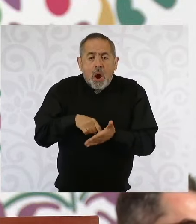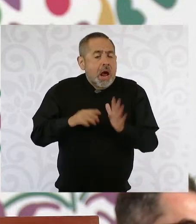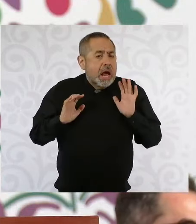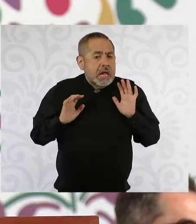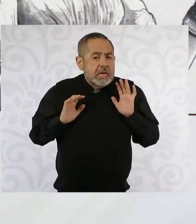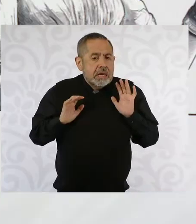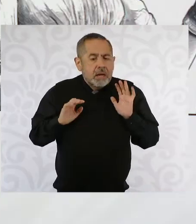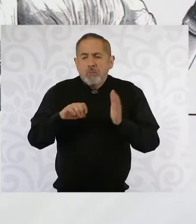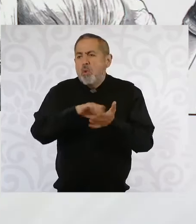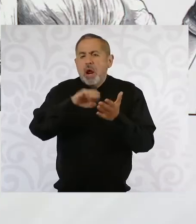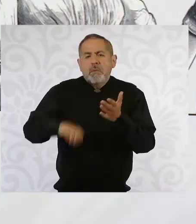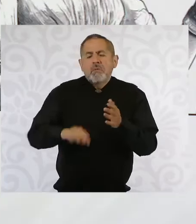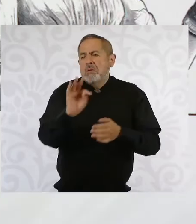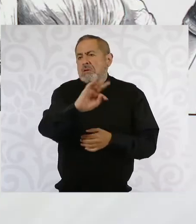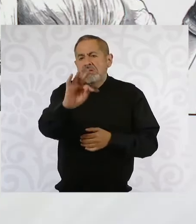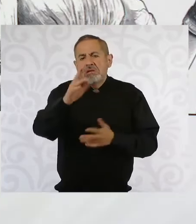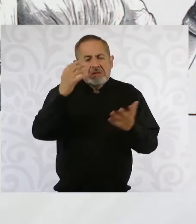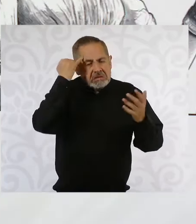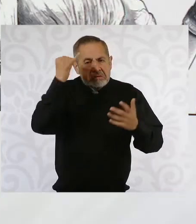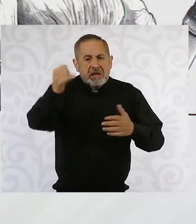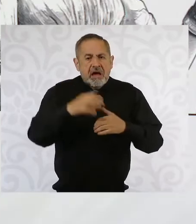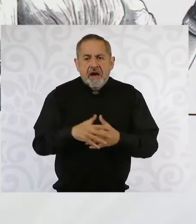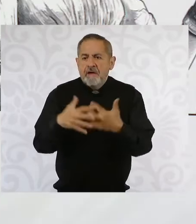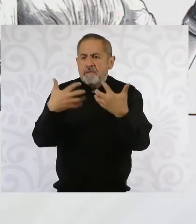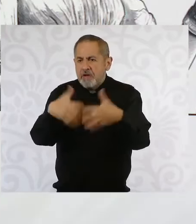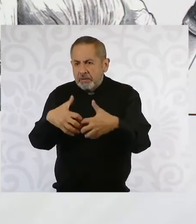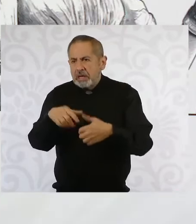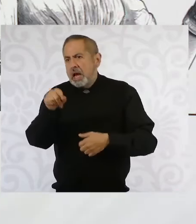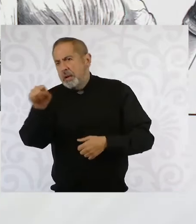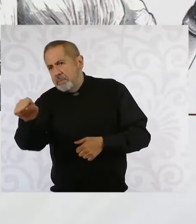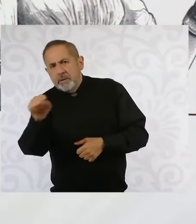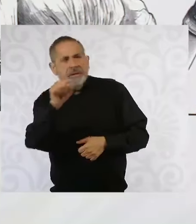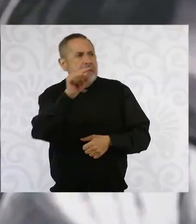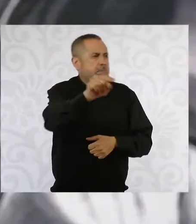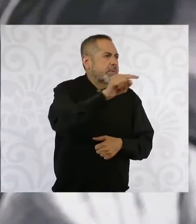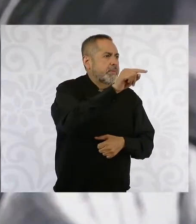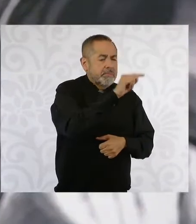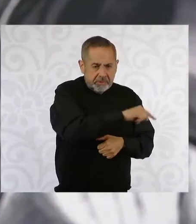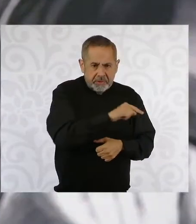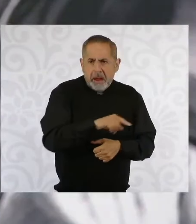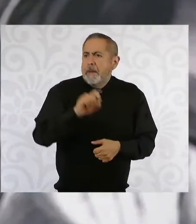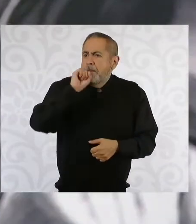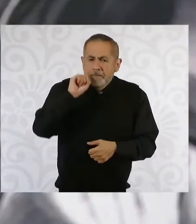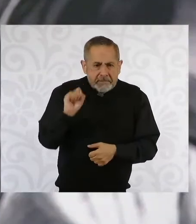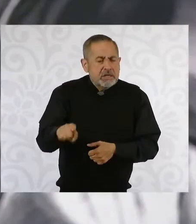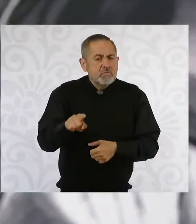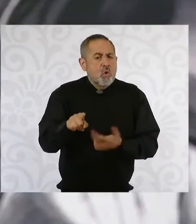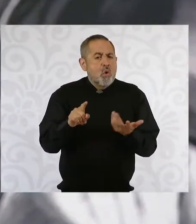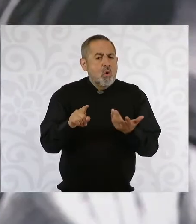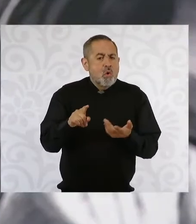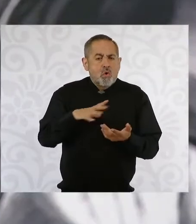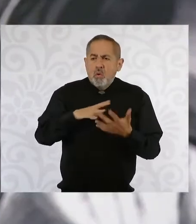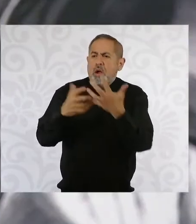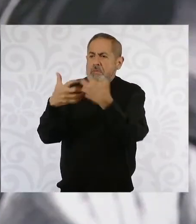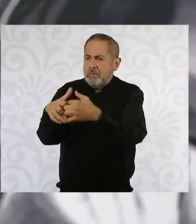haya diferentes eh fábricas o ensambladoras del vehículo en diferentes regiones del país esto es